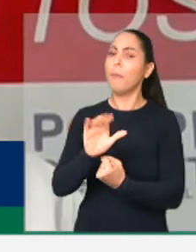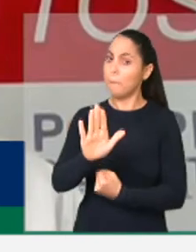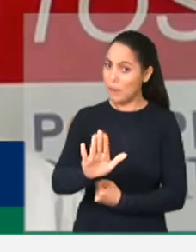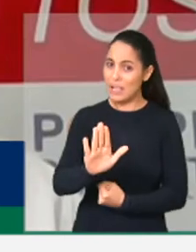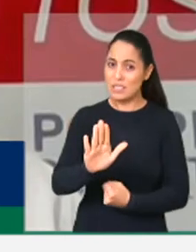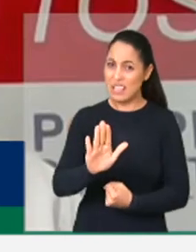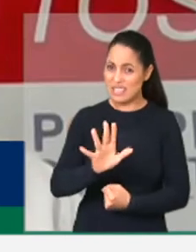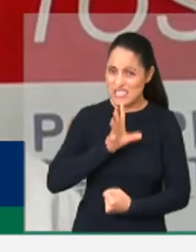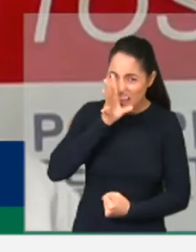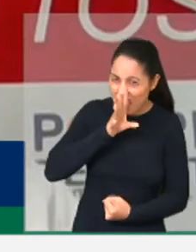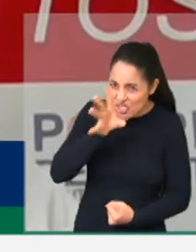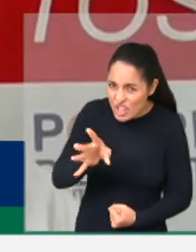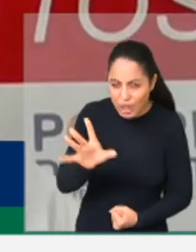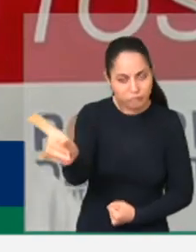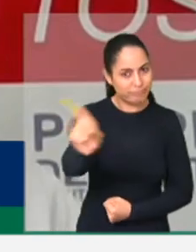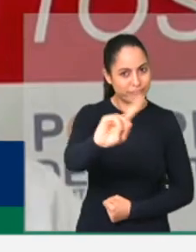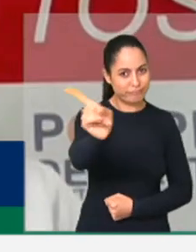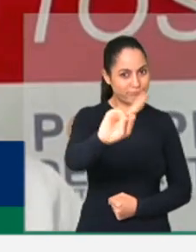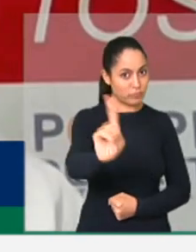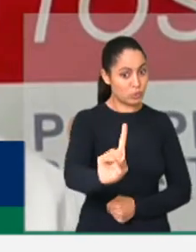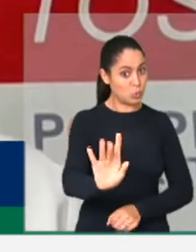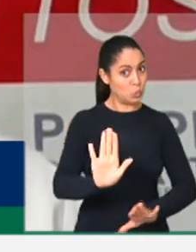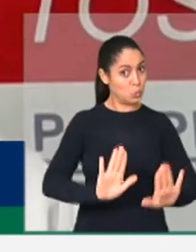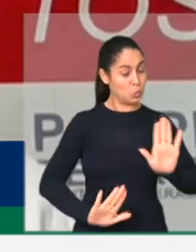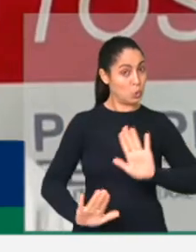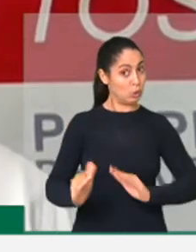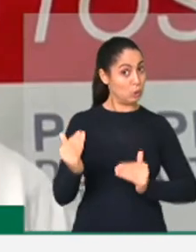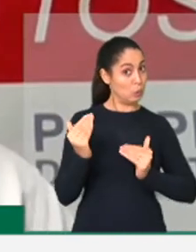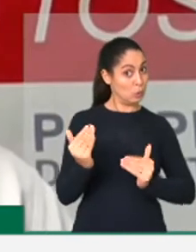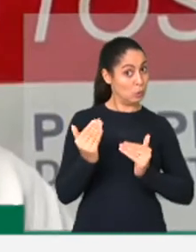PSC? O PTB, O PROS? -- [DEPUTADO]: PSC É SIM, PRESIDENTE. -- [PRESIDENTE]: PELO